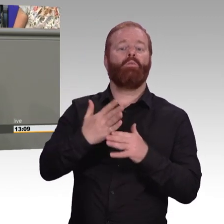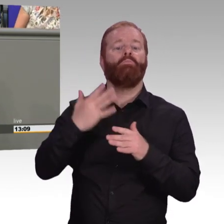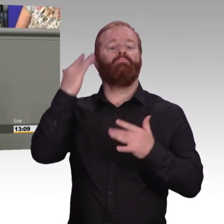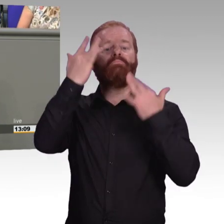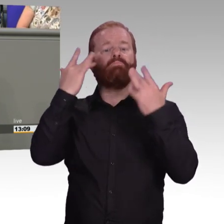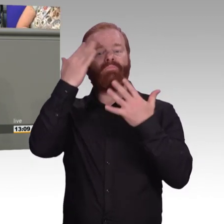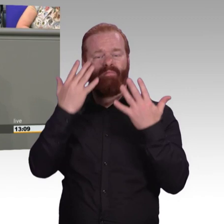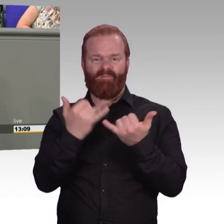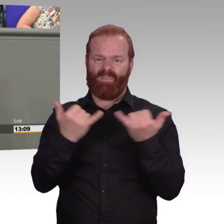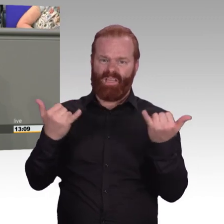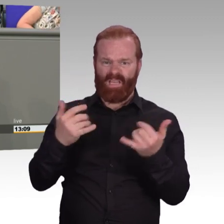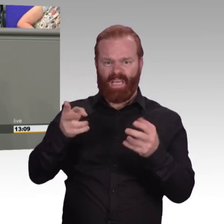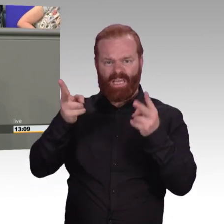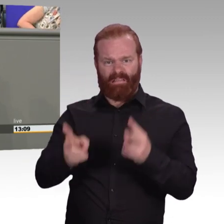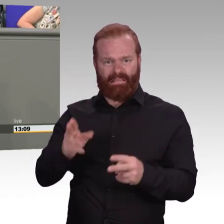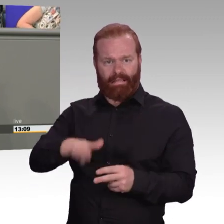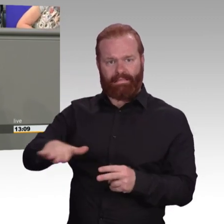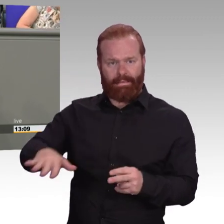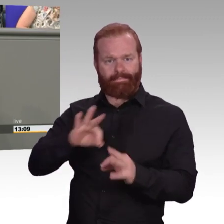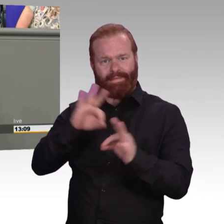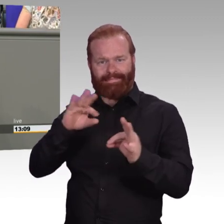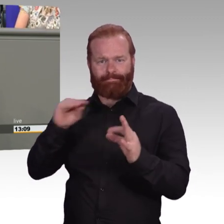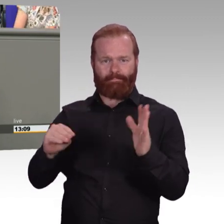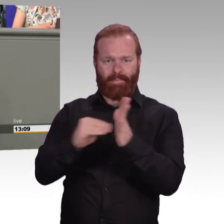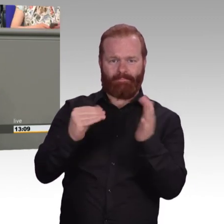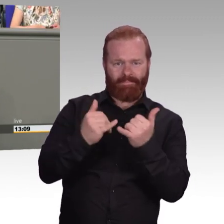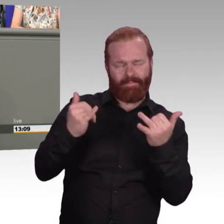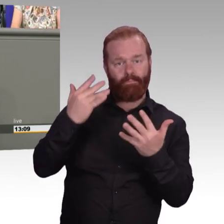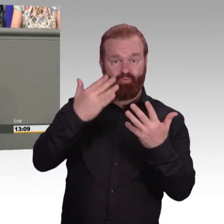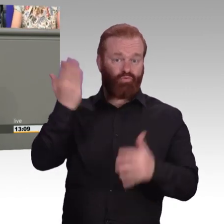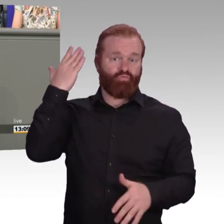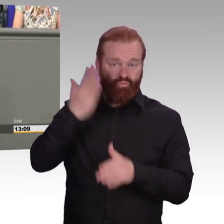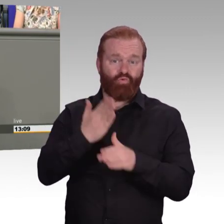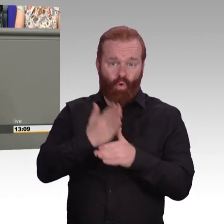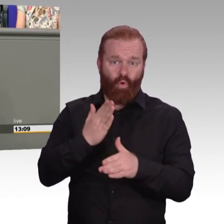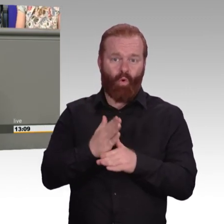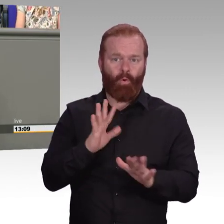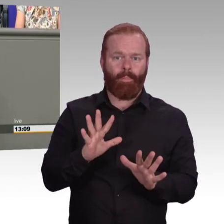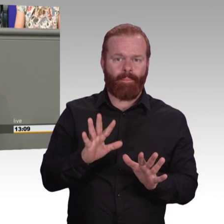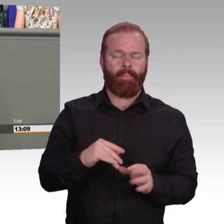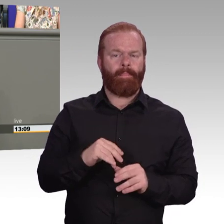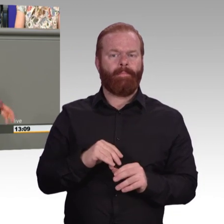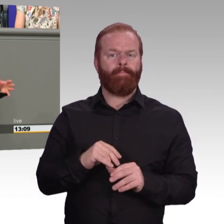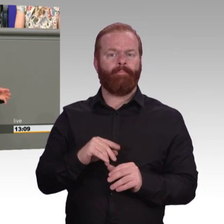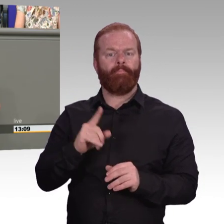dass sich in den vergangenen 70 Jahren Verfassungsrealität in unserem Land natürlich keine Leerstelle aufgetan hat.